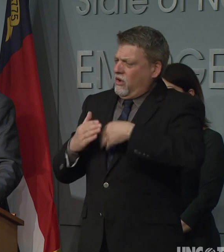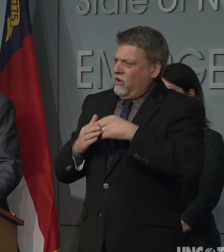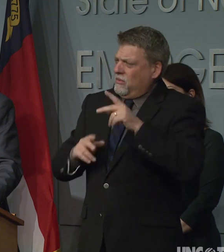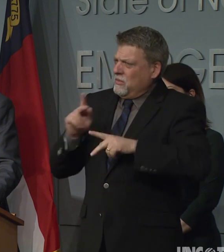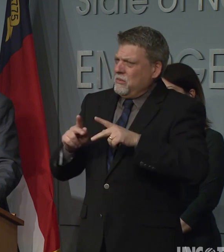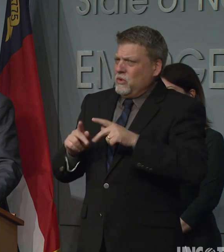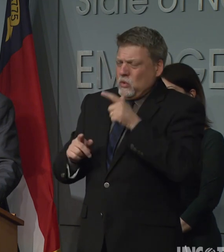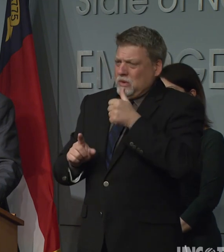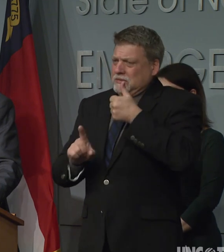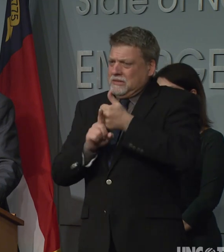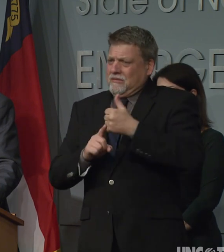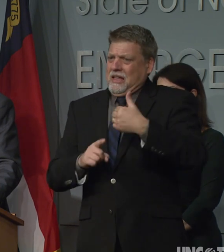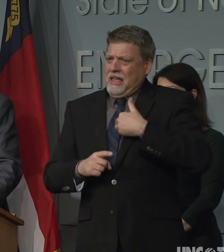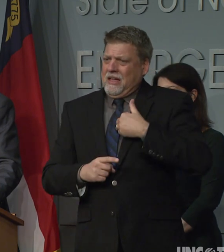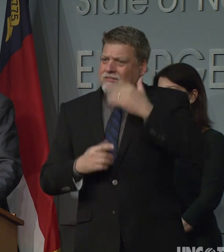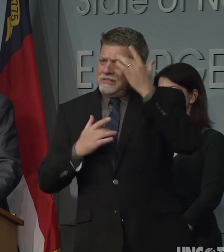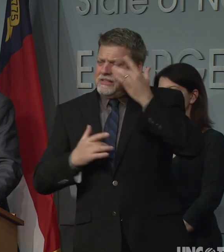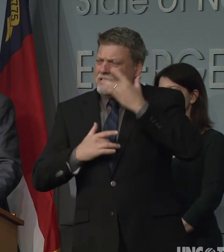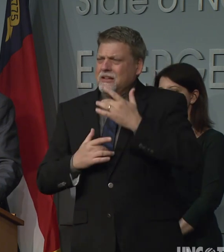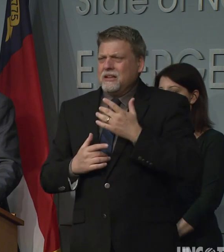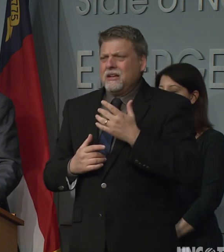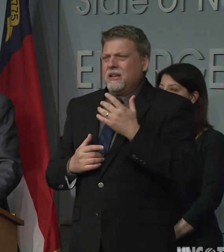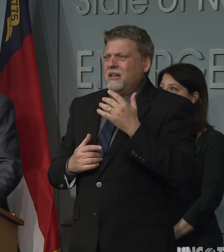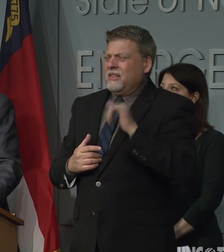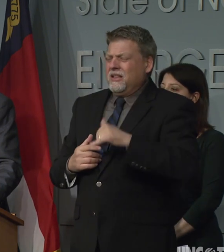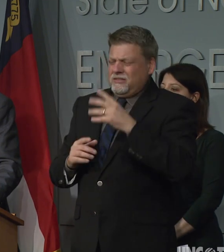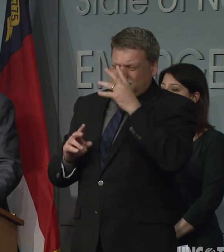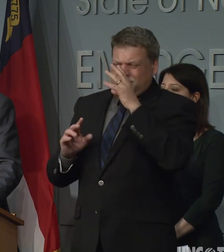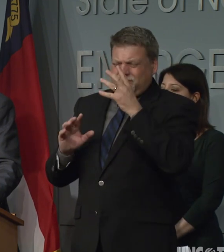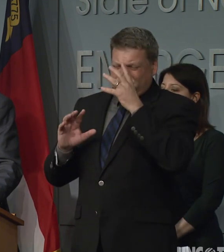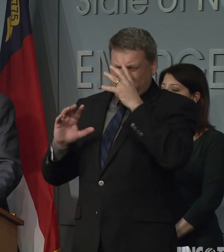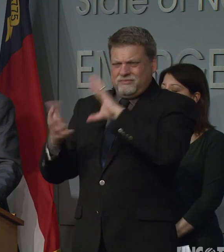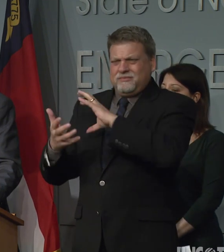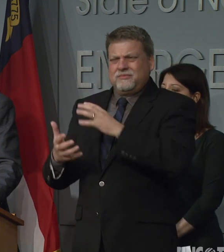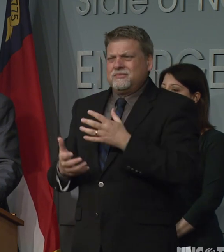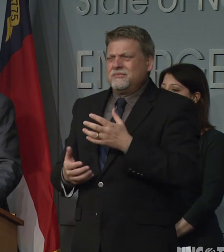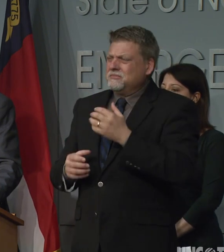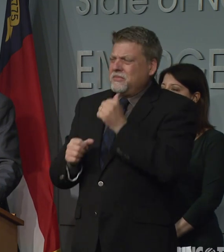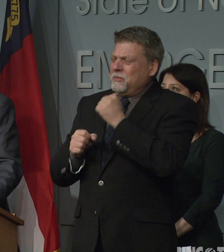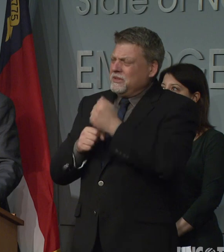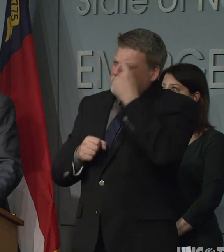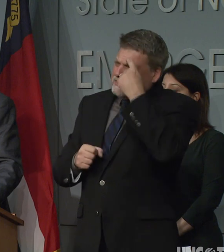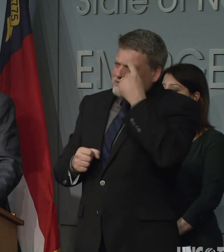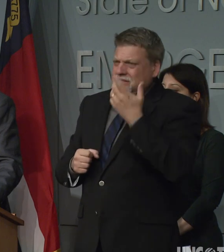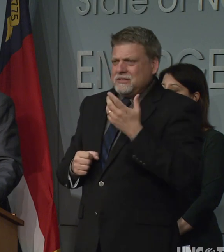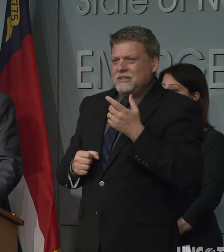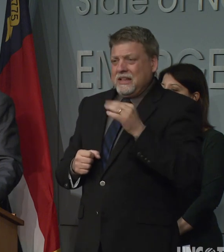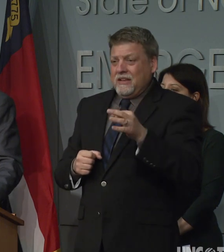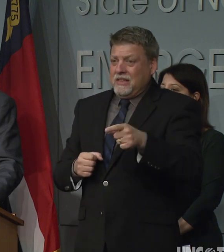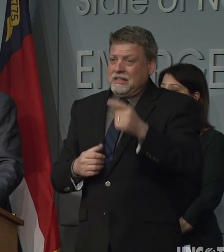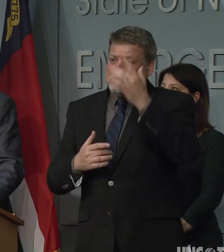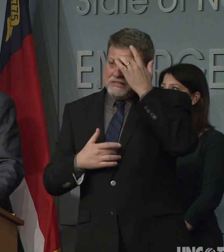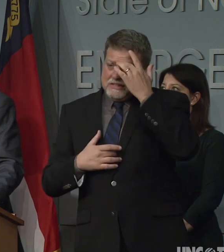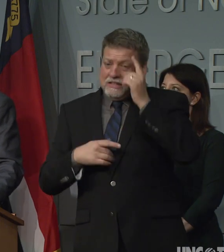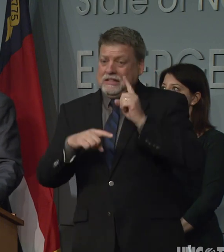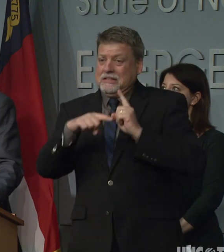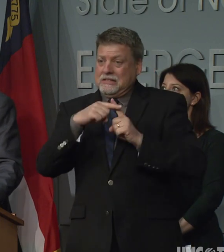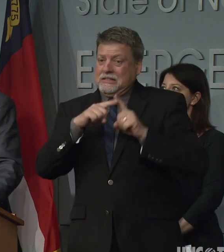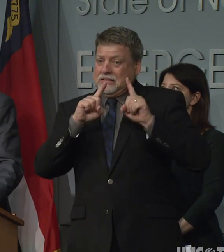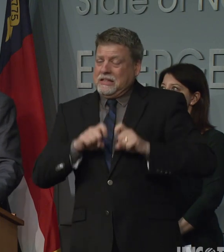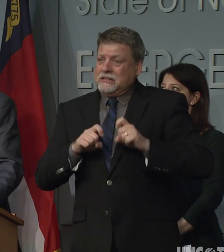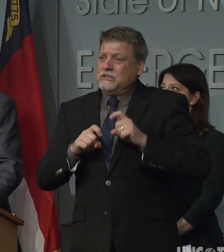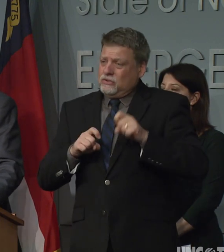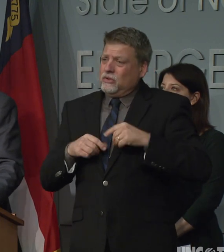tiene los síntomas a pocono Tony en otro nivel a la mitad de PIN de diez a las gentes que se le sacan la prueba las por